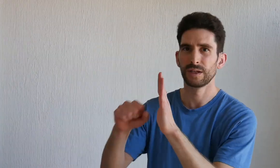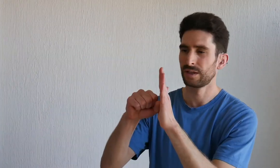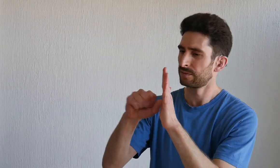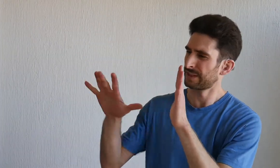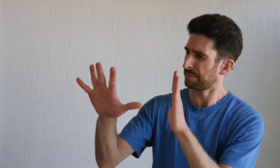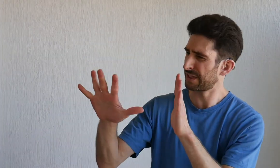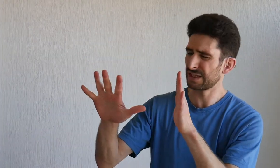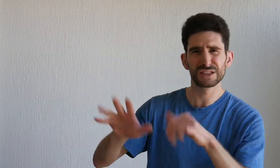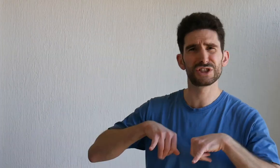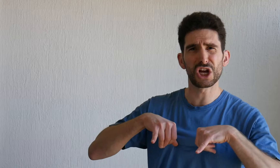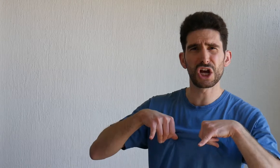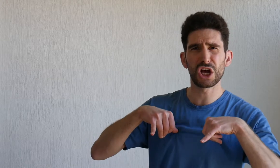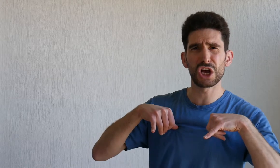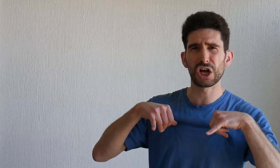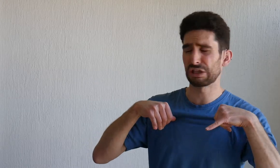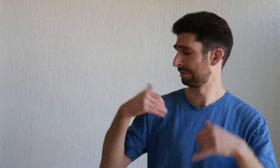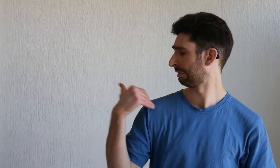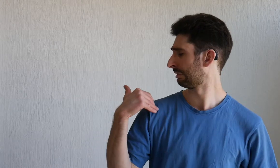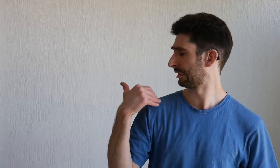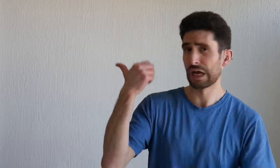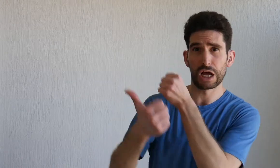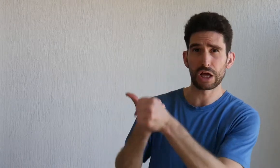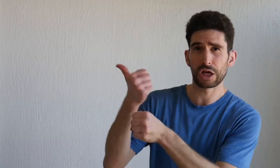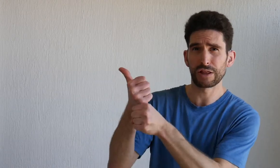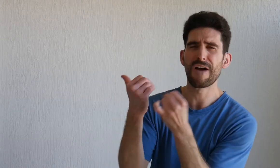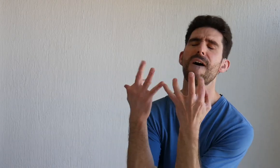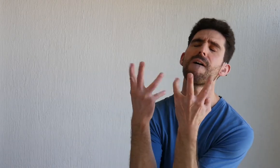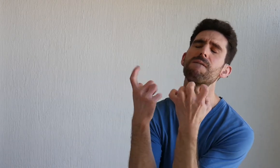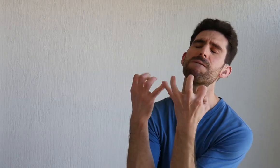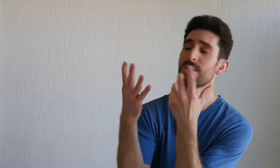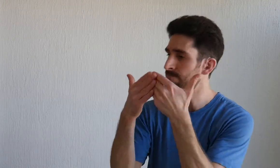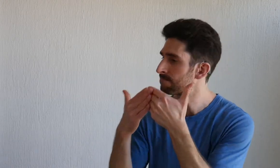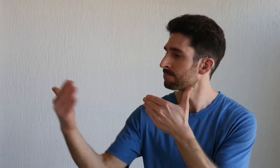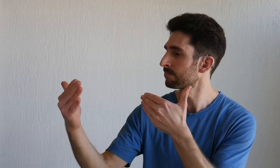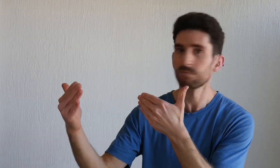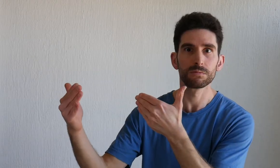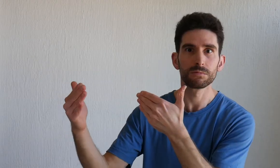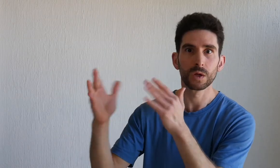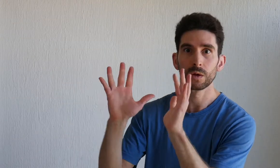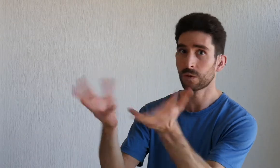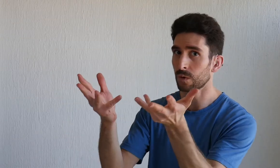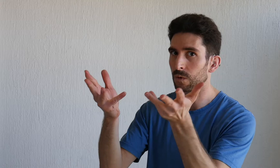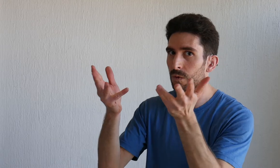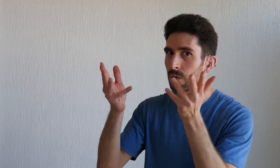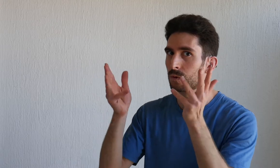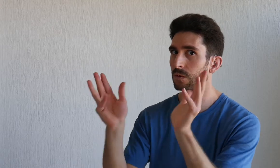Média'Pi ! est jeune. Il a un an tout juste et il a envie de continuer. Comment ?